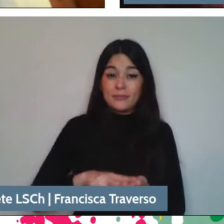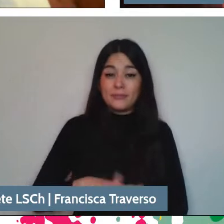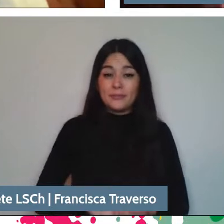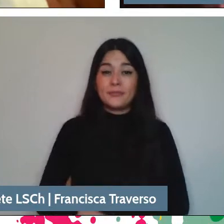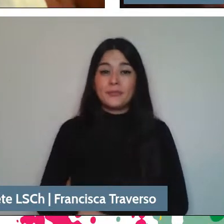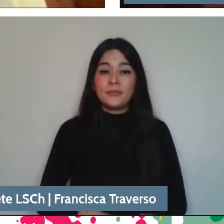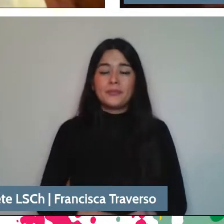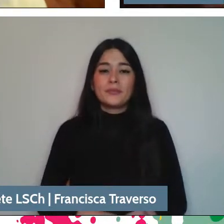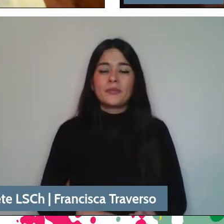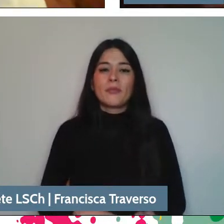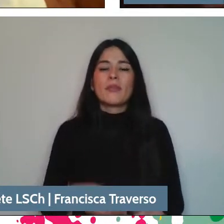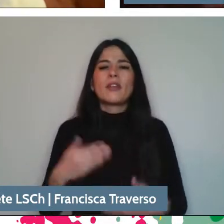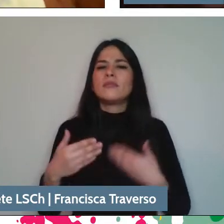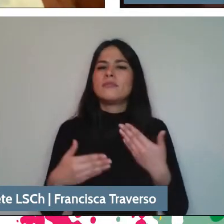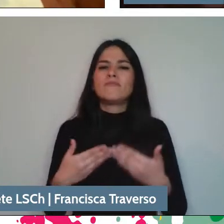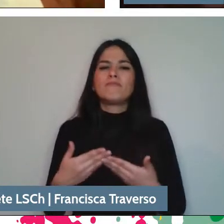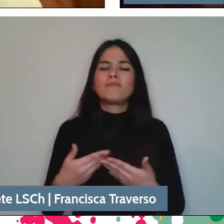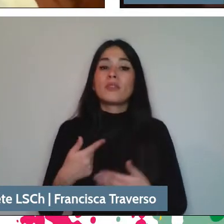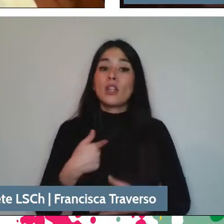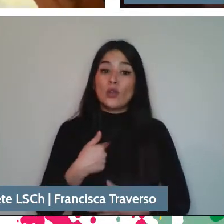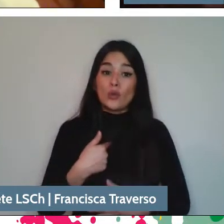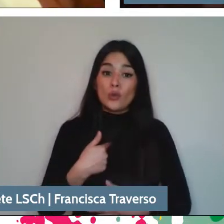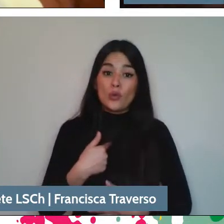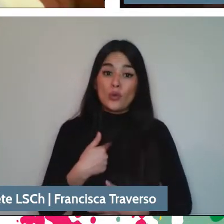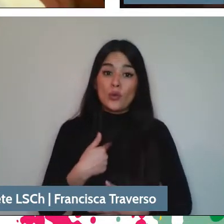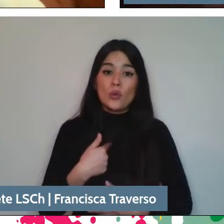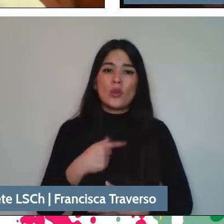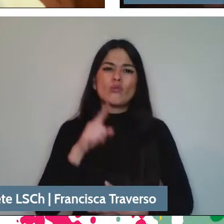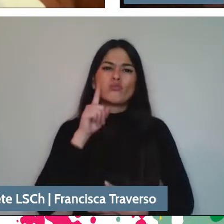Resulta que yo, cuando tenía 17 años,